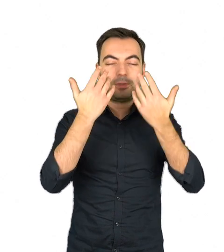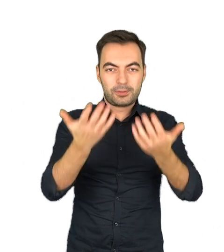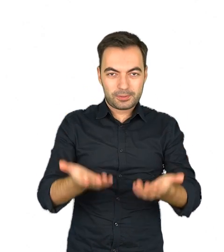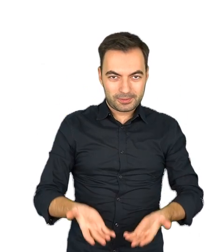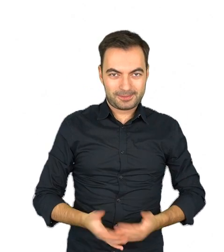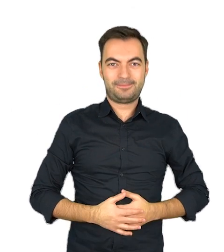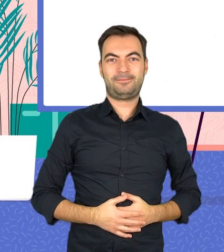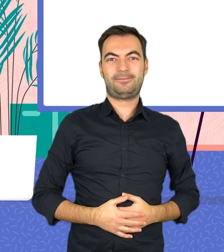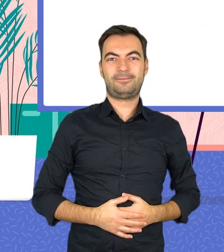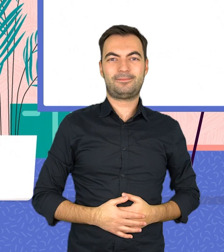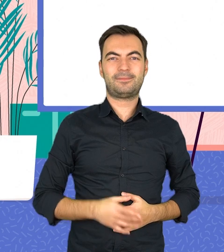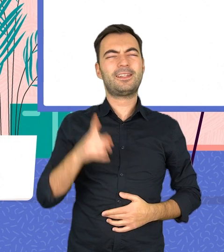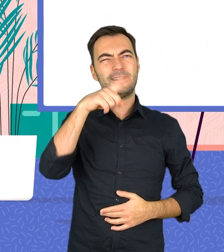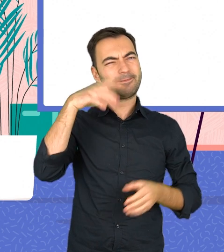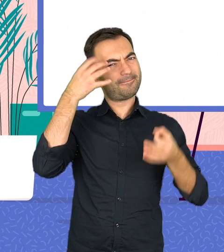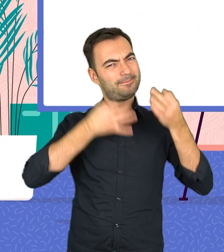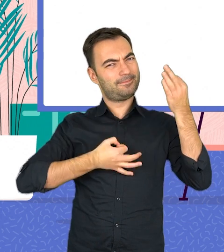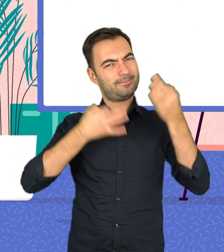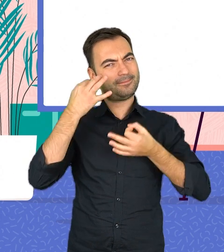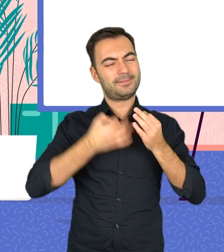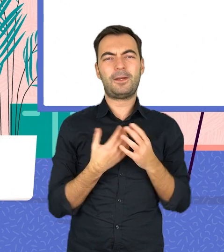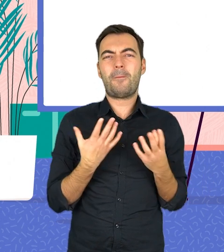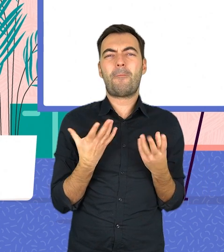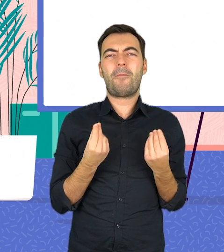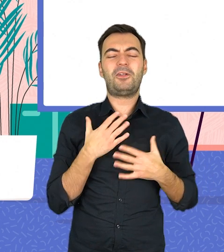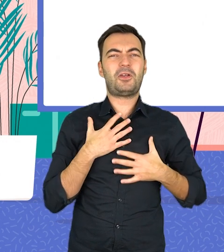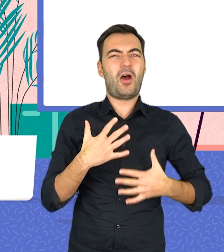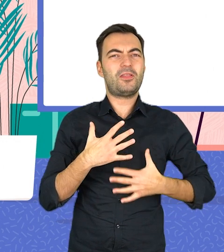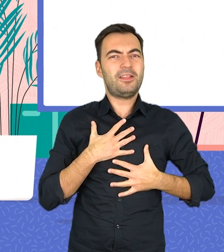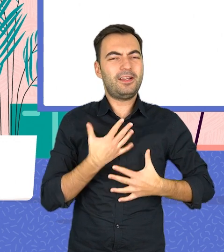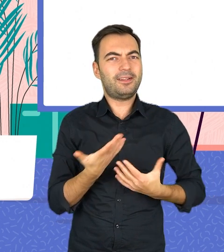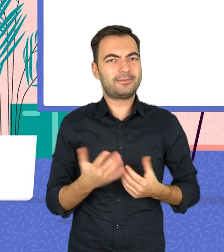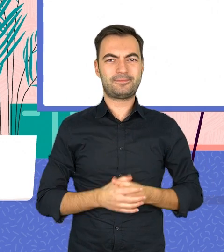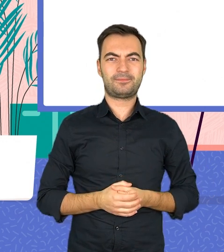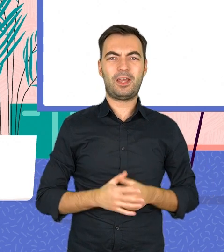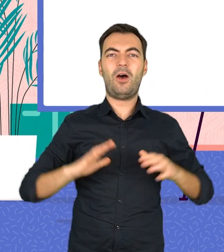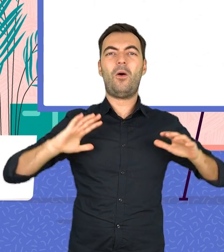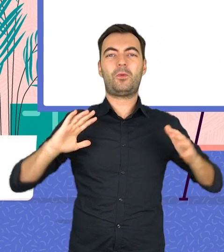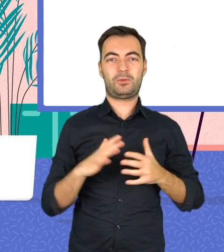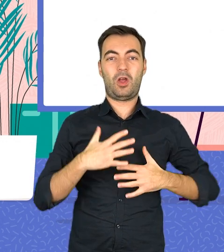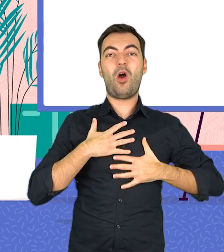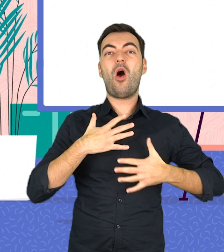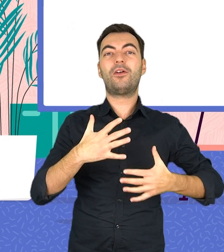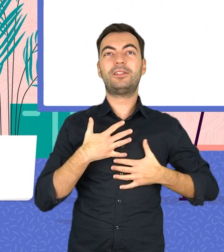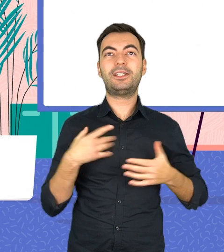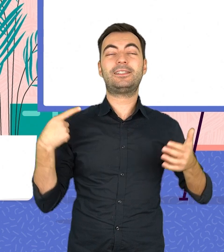i wydech. Zastanawialiście się kiedyś nad tym po co oddychamy? W skrócie oddychanie służy do